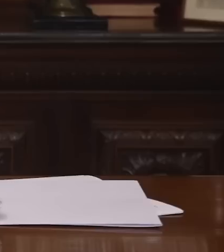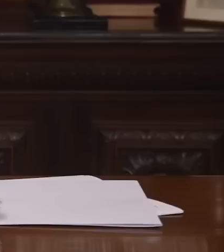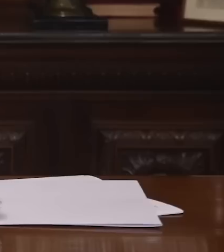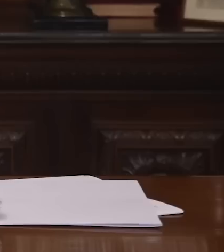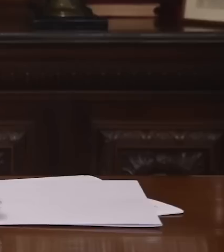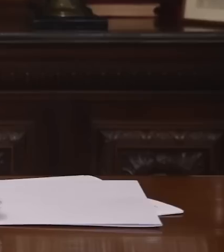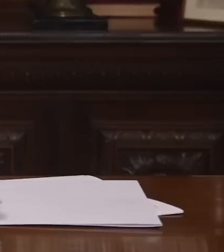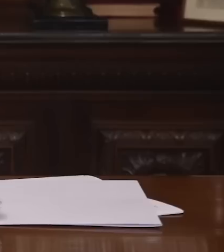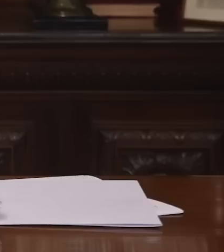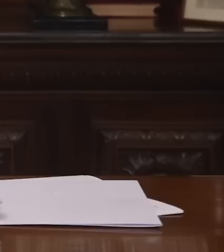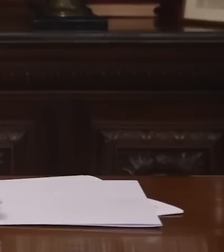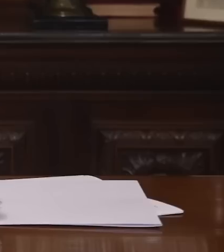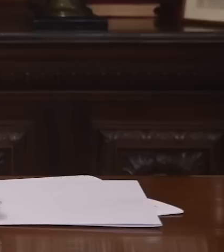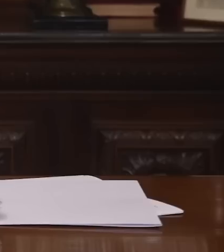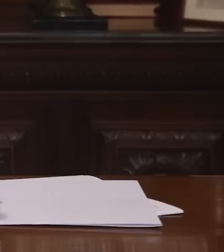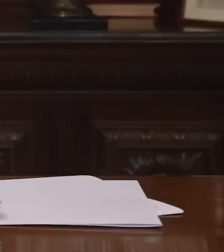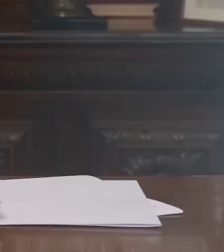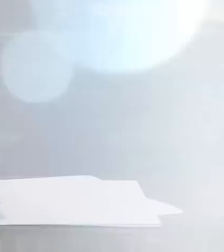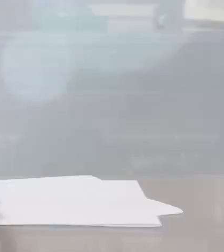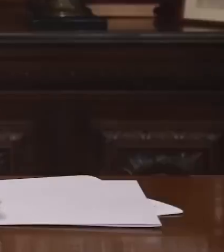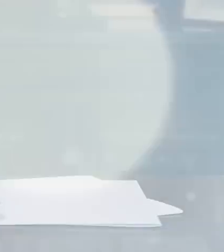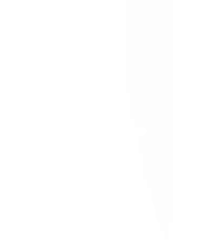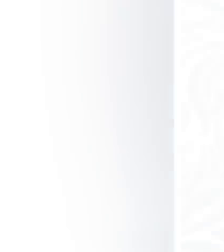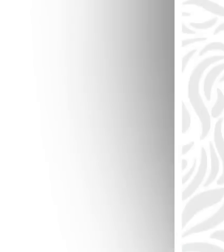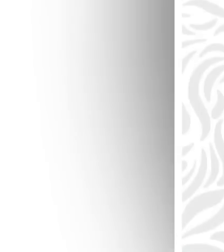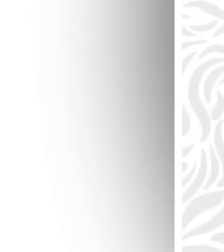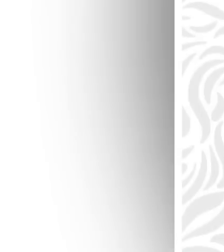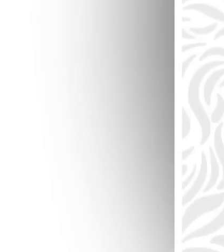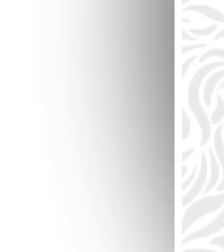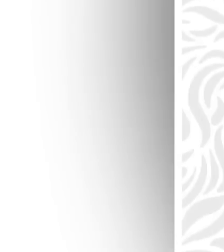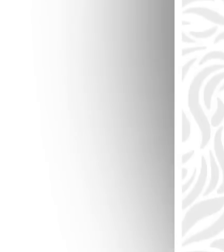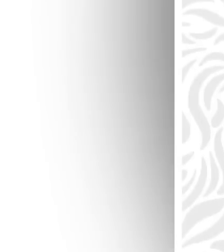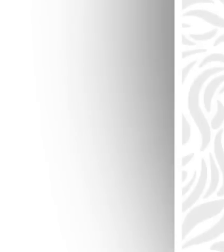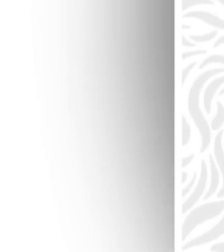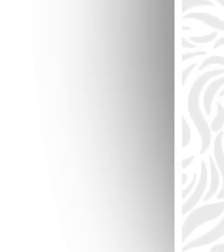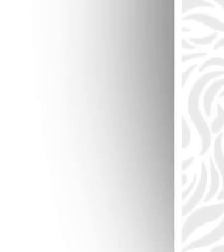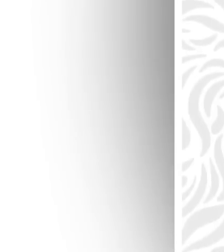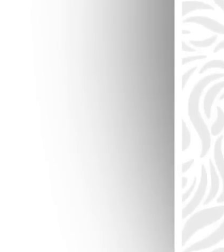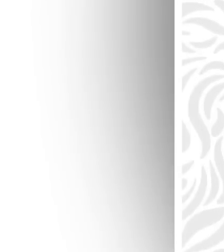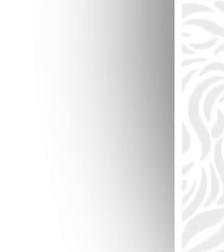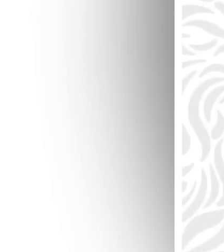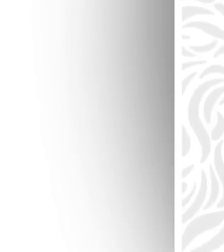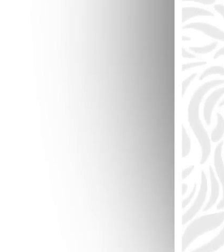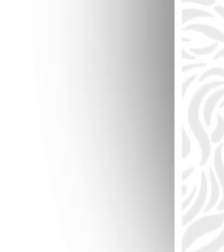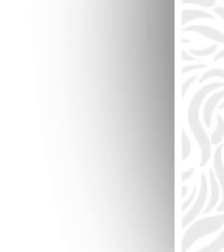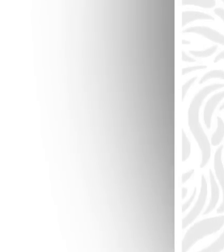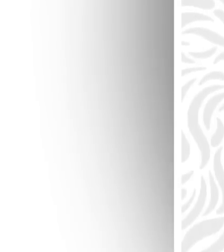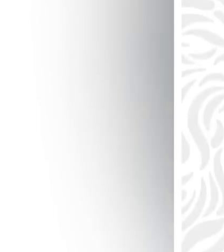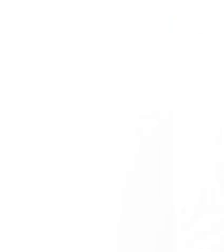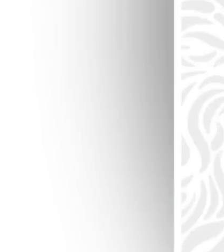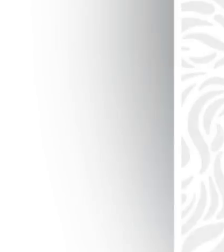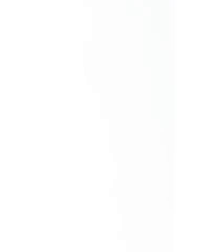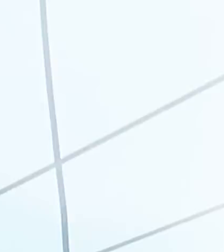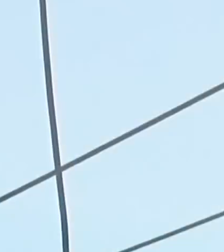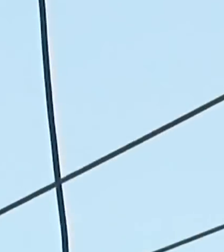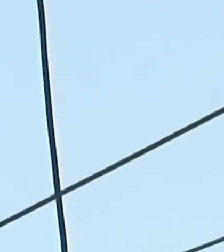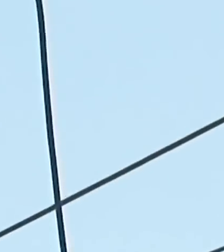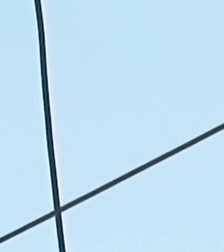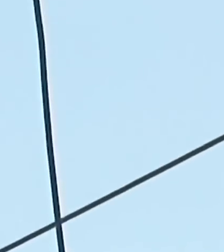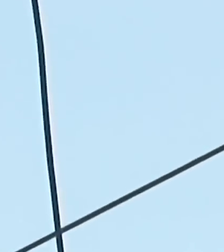principales ley de empresa Pública del Estado petróleos mexicanos ley de la empresa Pública